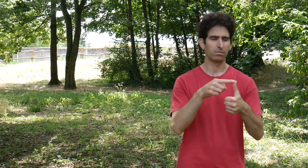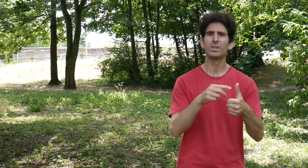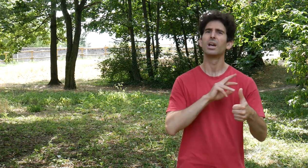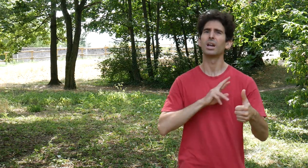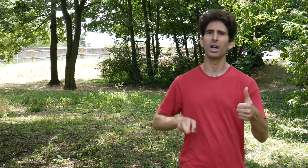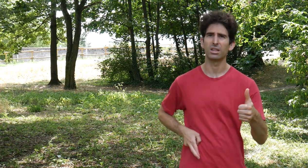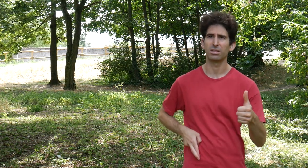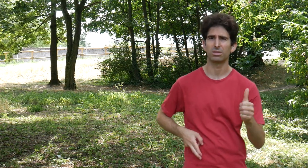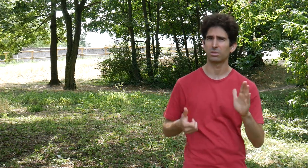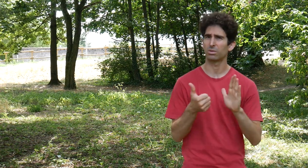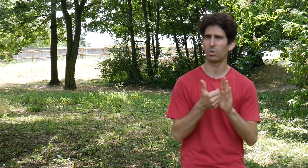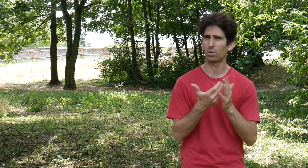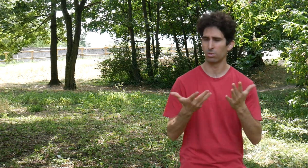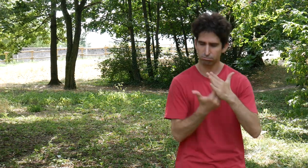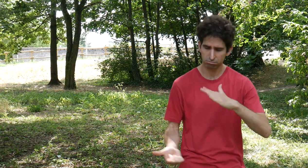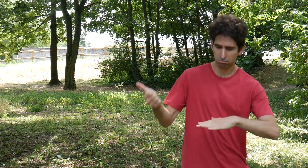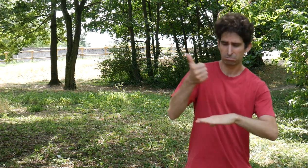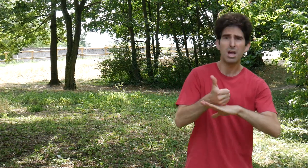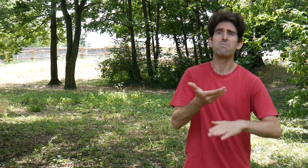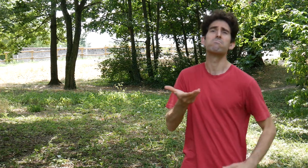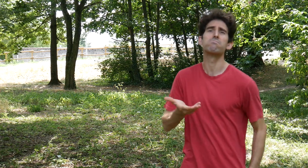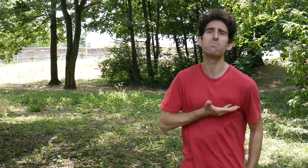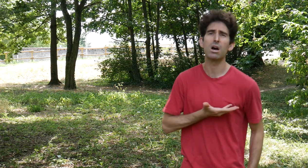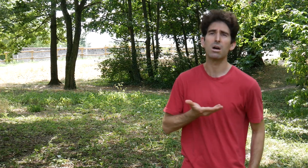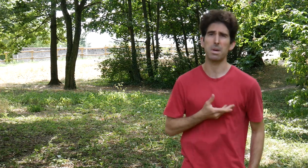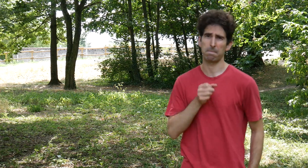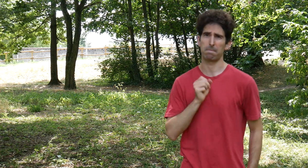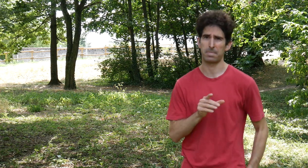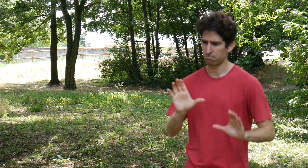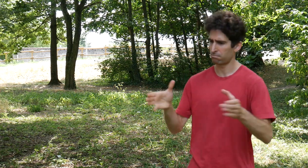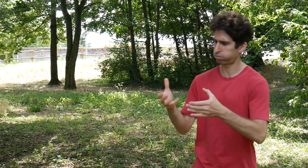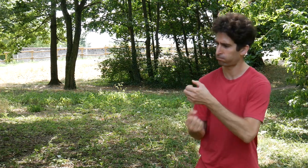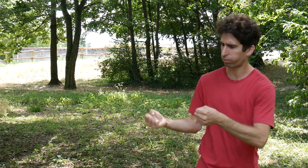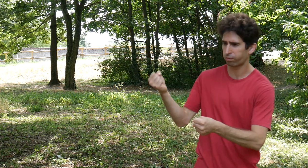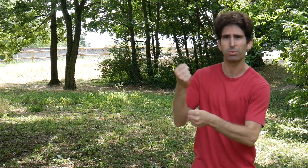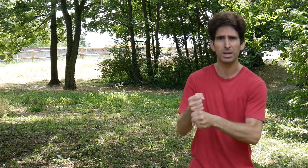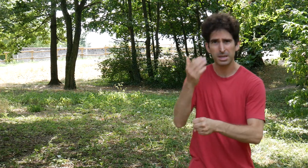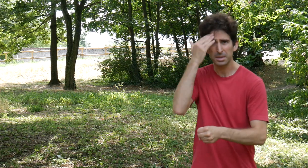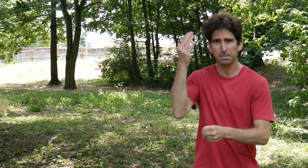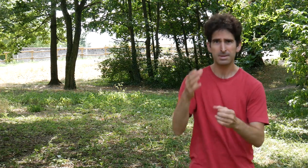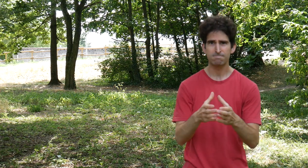La reine est la maman de la ruche. C'est elle la fondatrice.